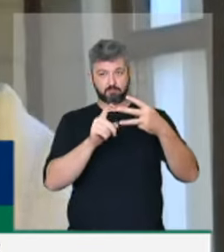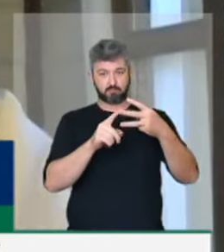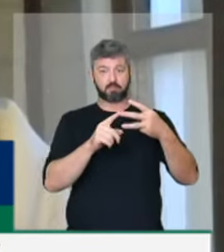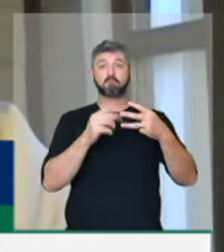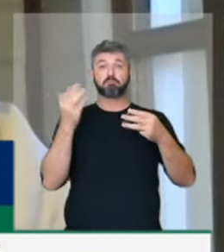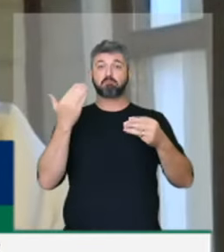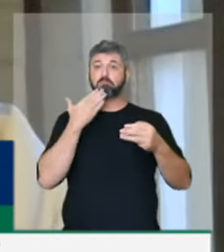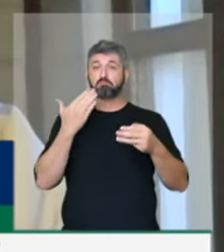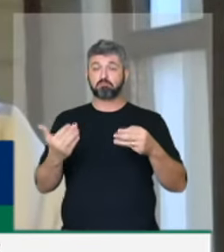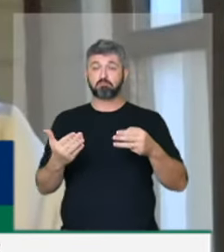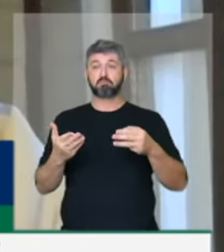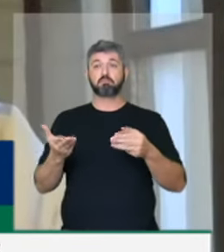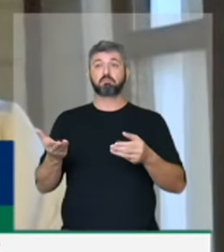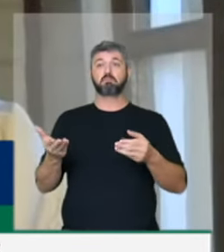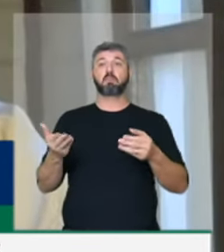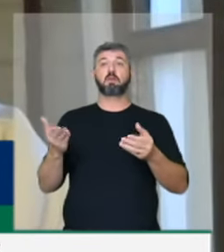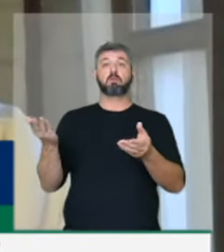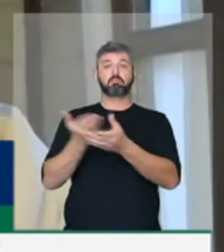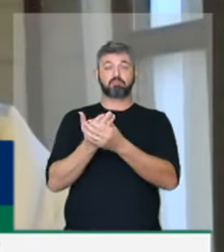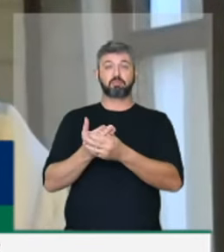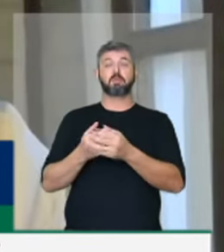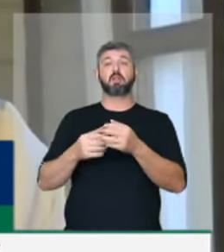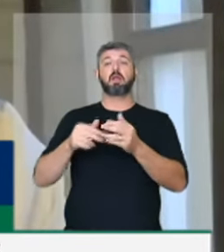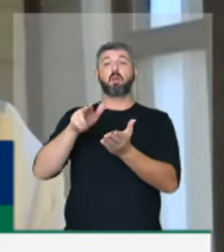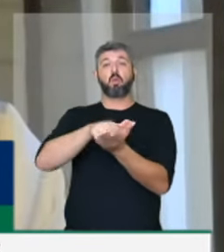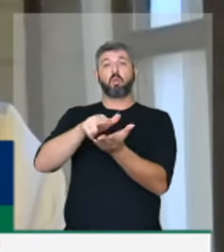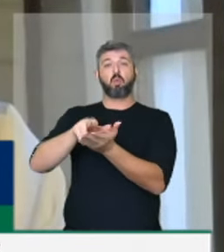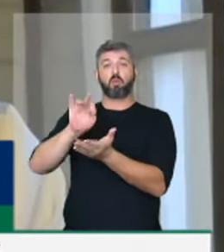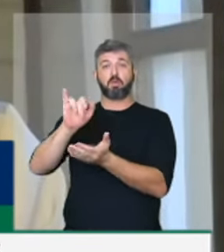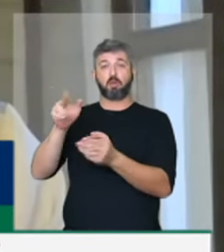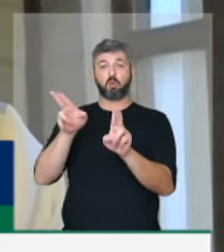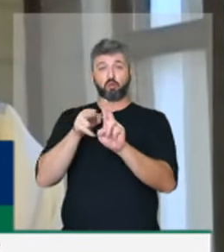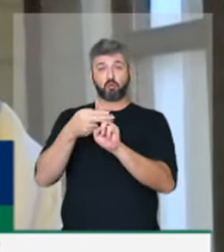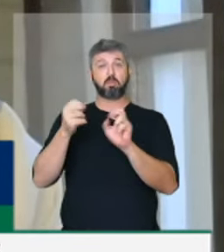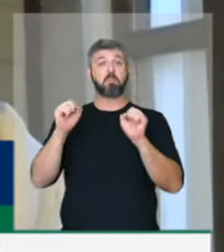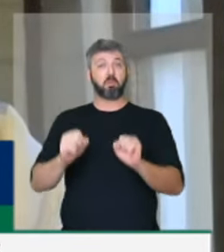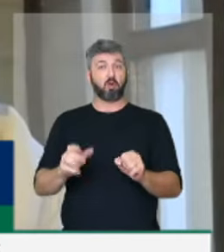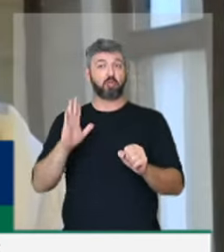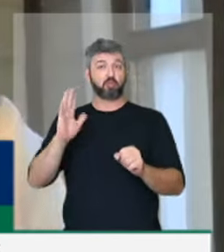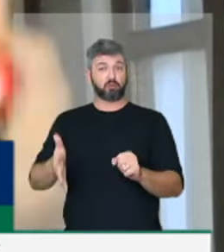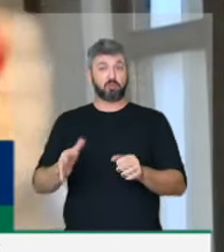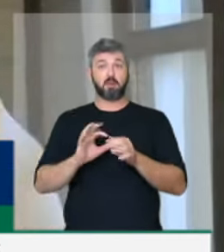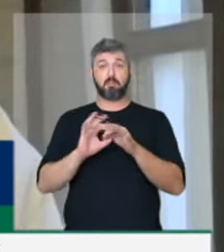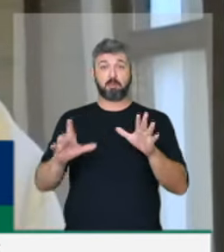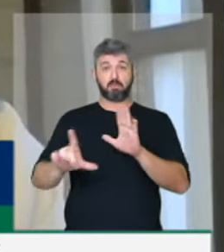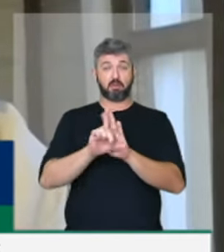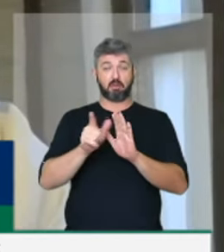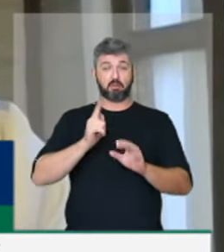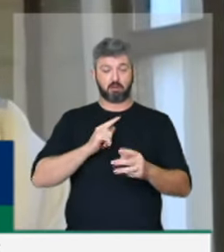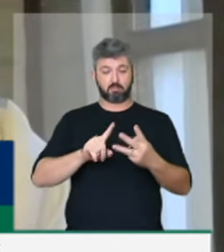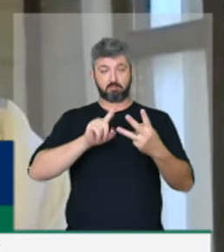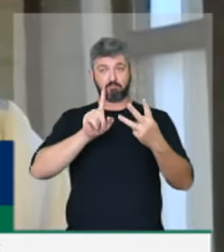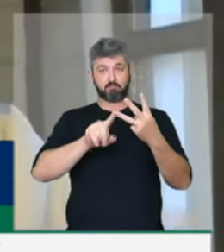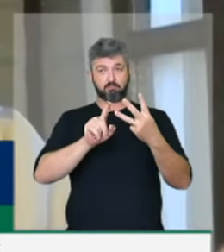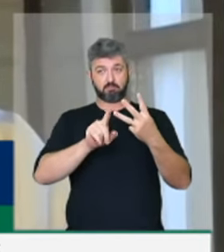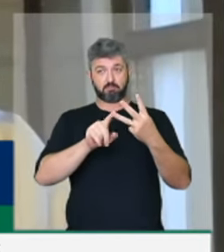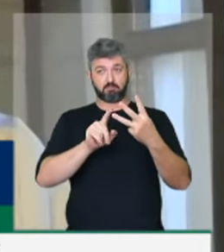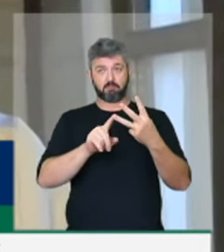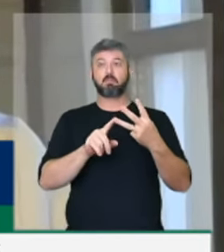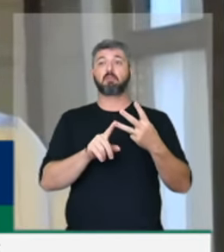ADMINISTRATIVAMENTE LEITOS PRIVADOS.... JÁ É PERMITIDO E 3 É PRECISO SABER QUANTO.... O SUS VAI TER QUE PAGAR... POR ESSES LEITOS E